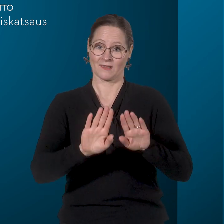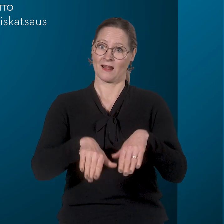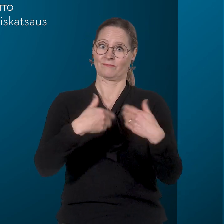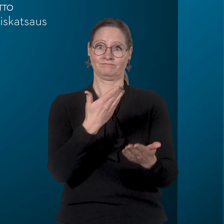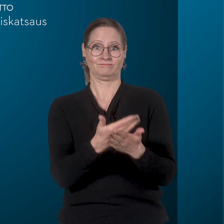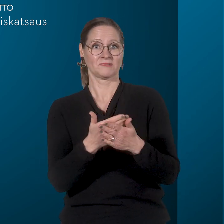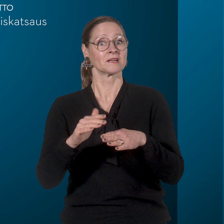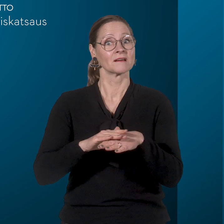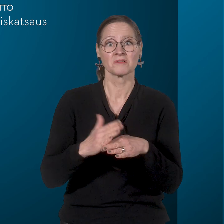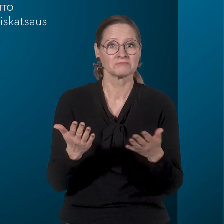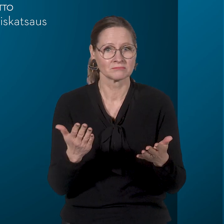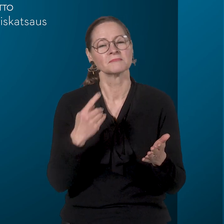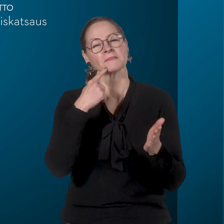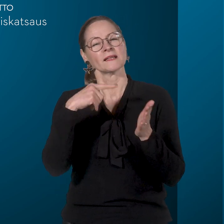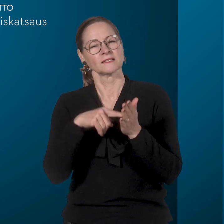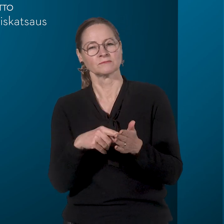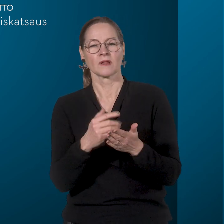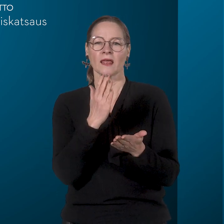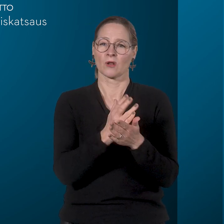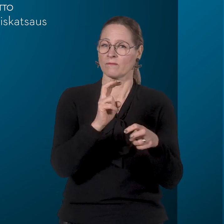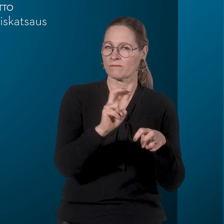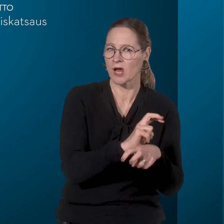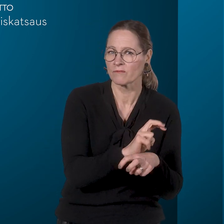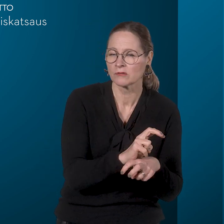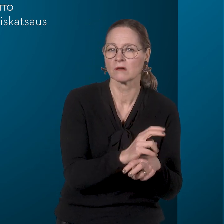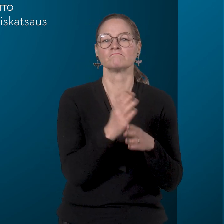Lahjoitusvaroja käytetään muun muassa edunvalvontaan, -